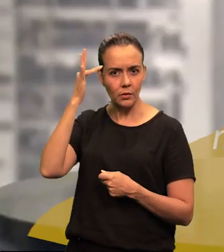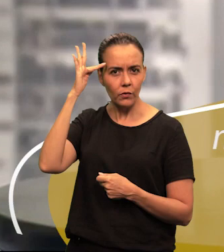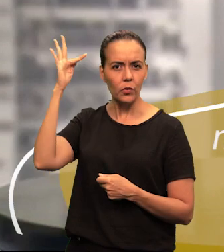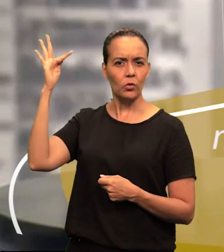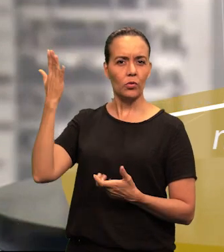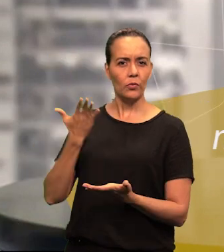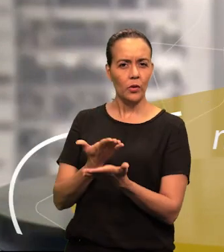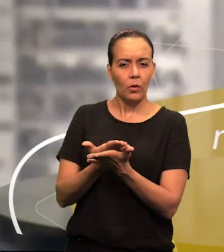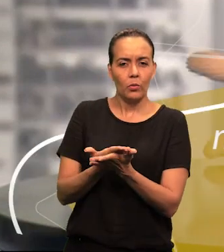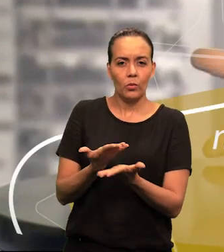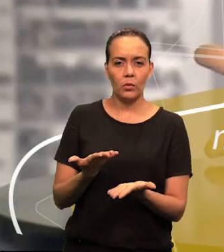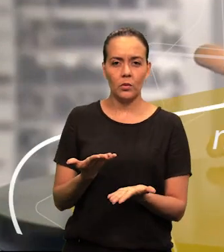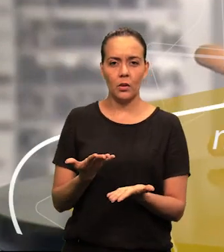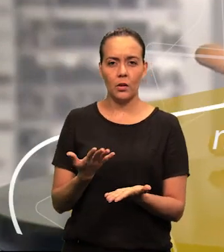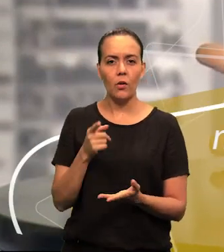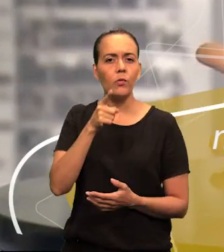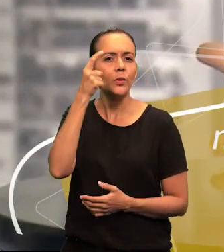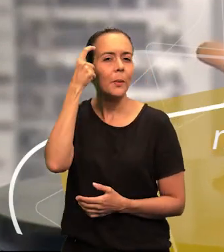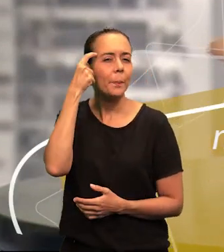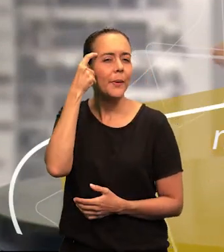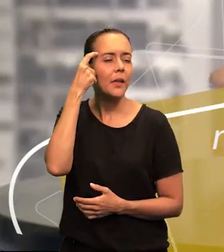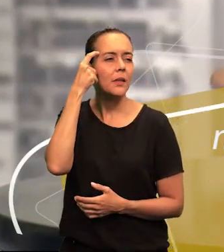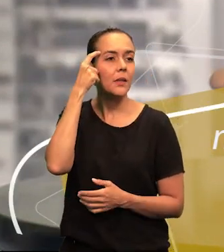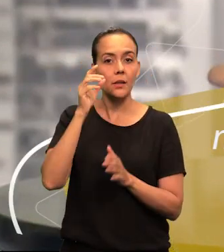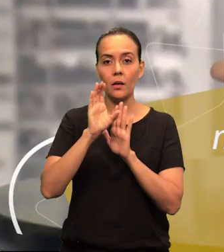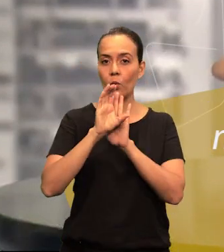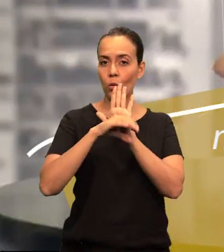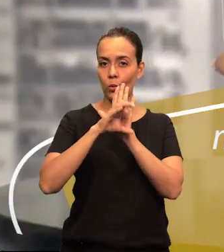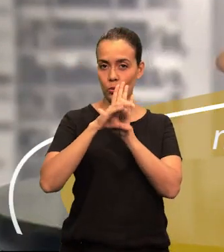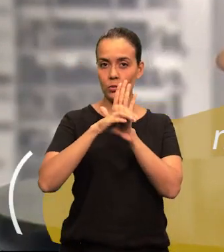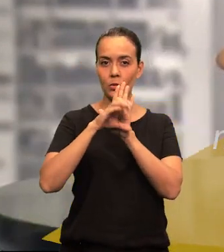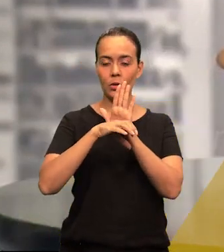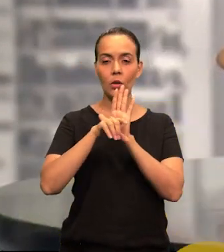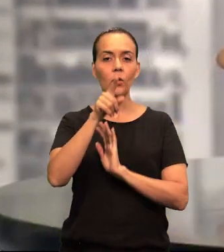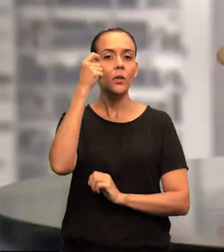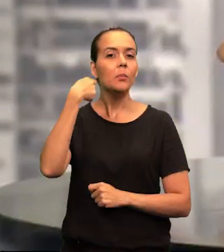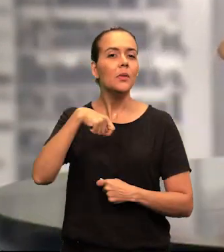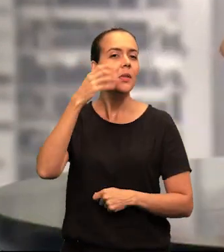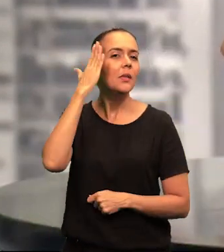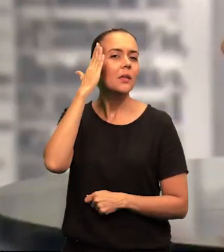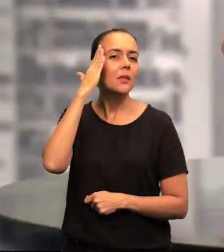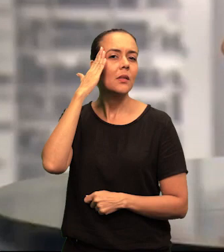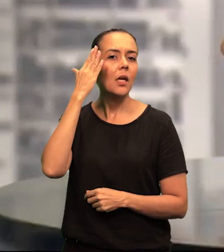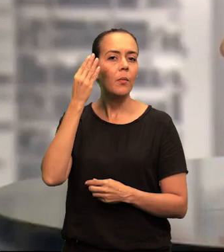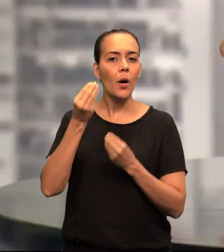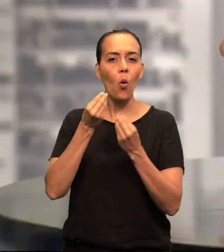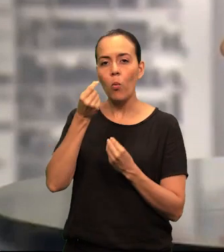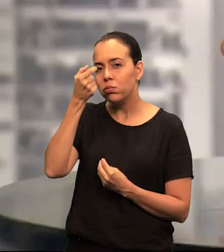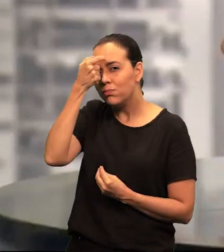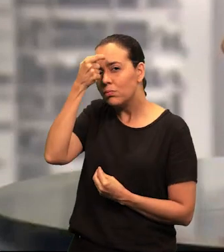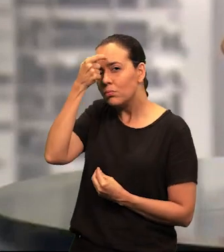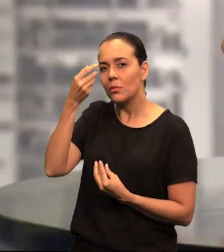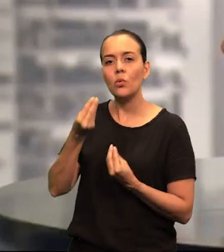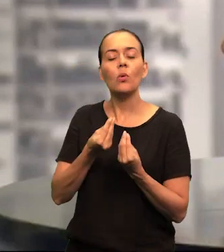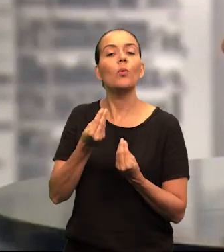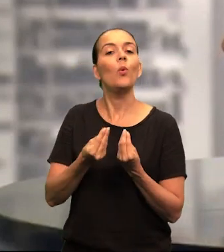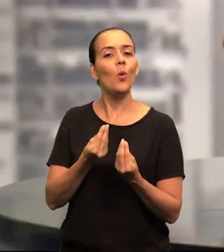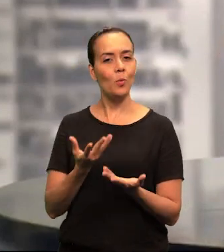para você poder... Você pensa a partir de conceitos. Você precisa saber com que consciência está trabalhando.